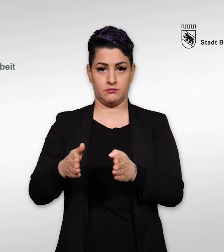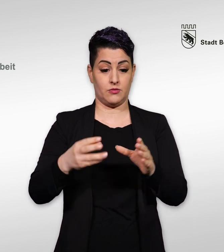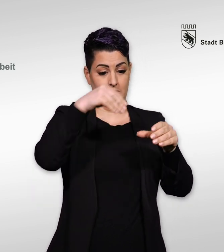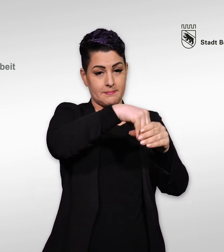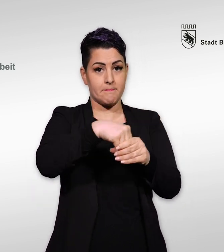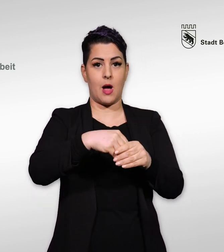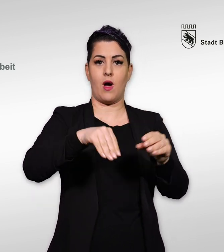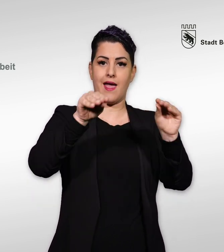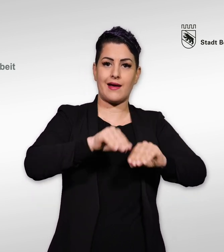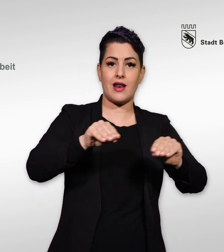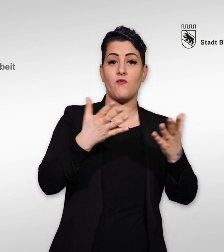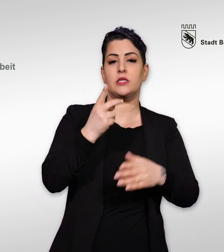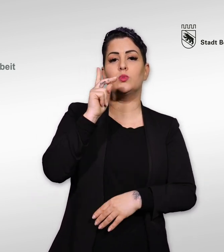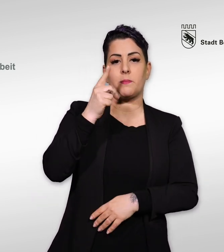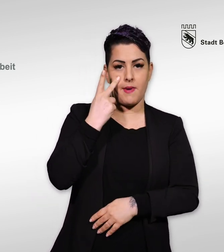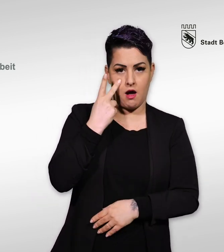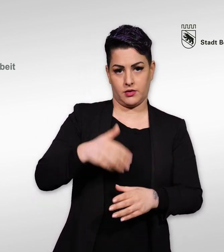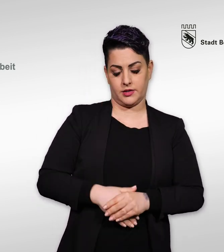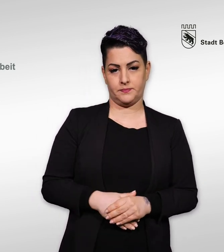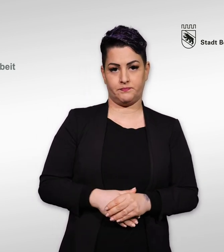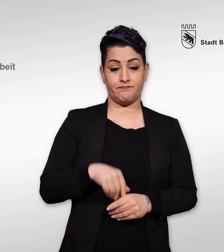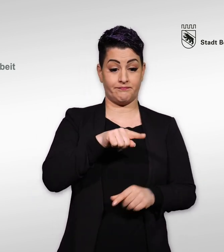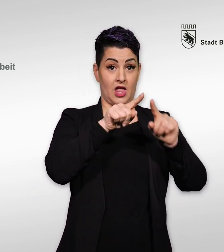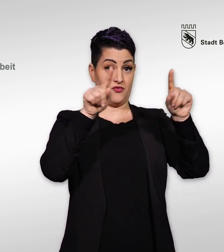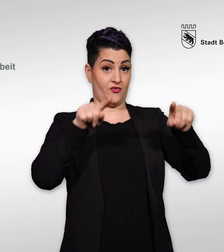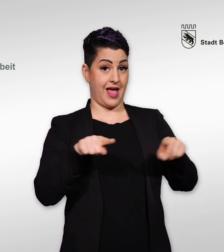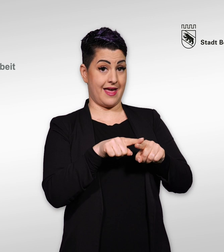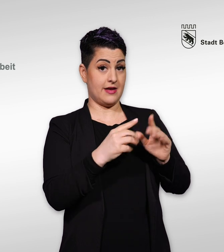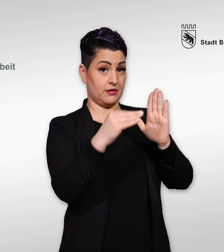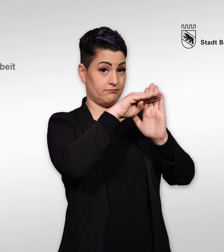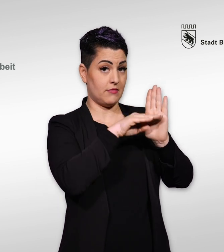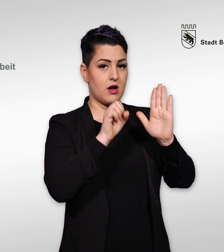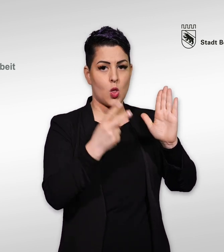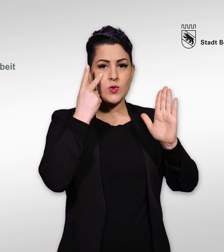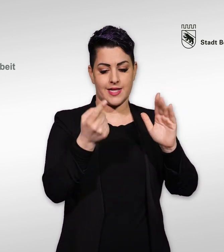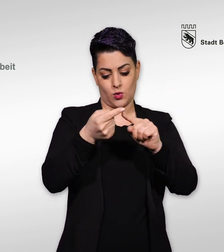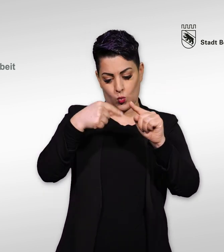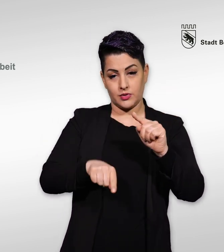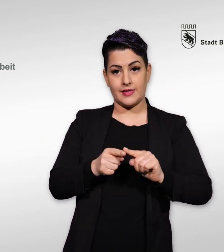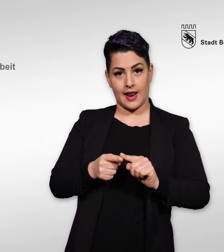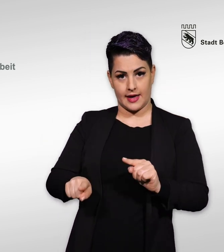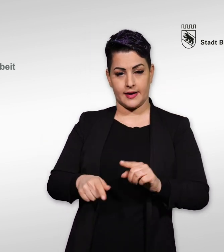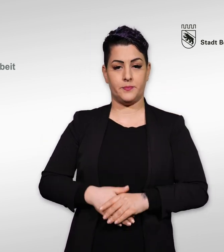und erläutert, was dabei zu beachten ist. Sie finden den Link zum Flyer unter diesem Video.